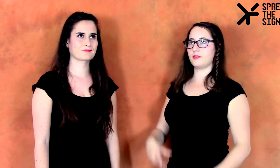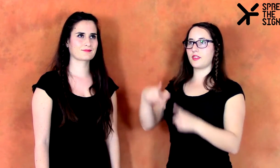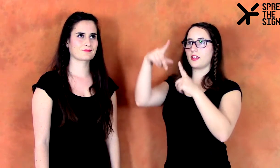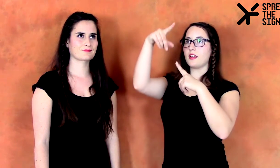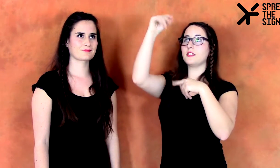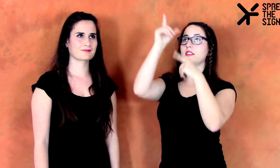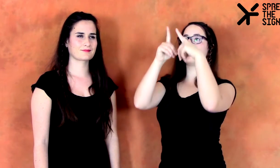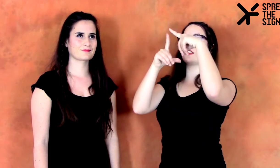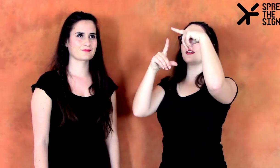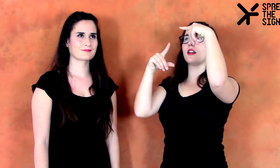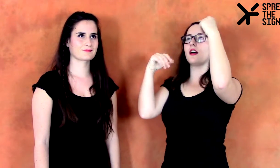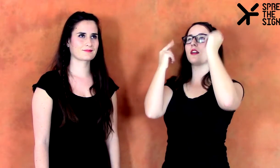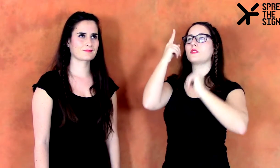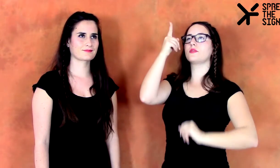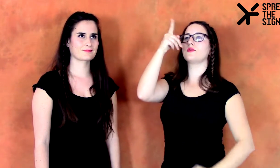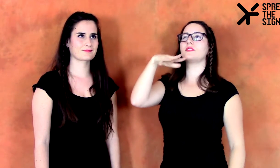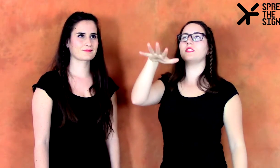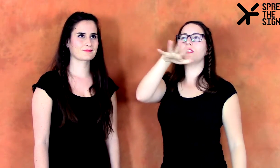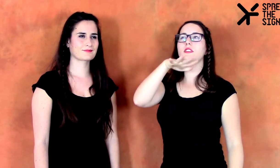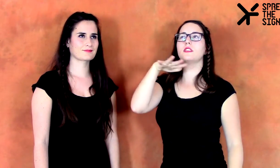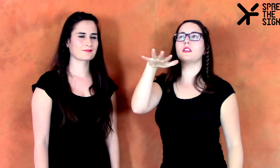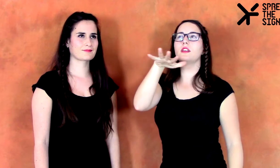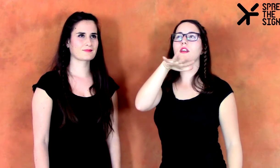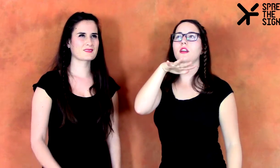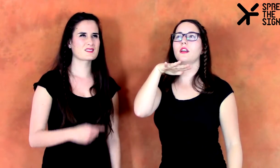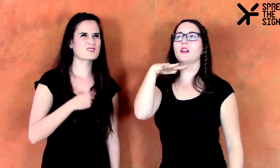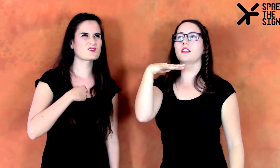Estrellita, ¿dónde estás?